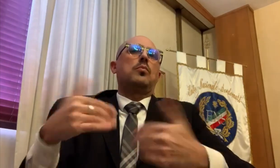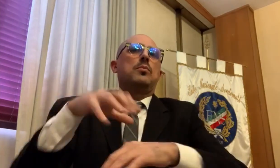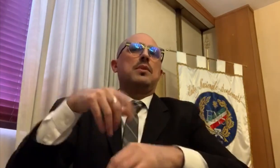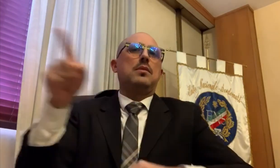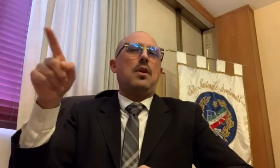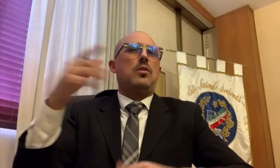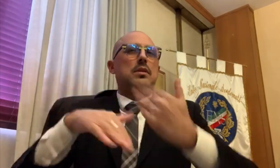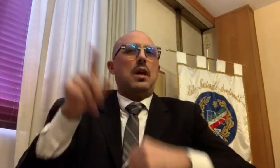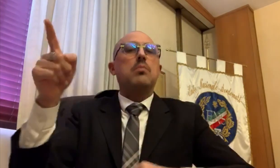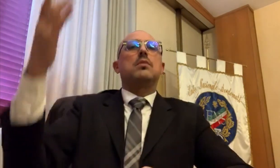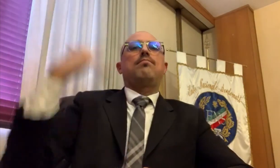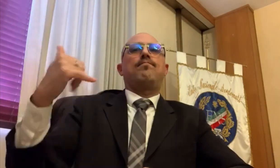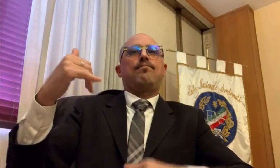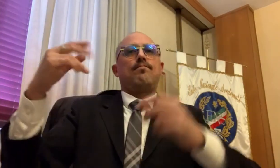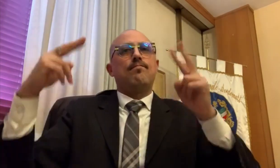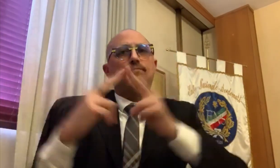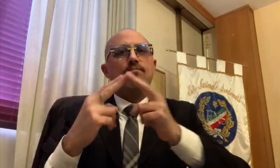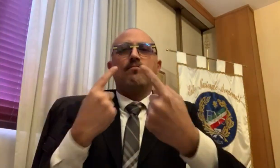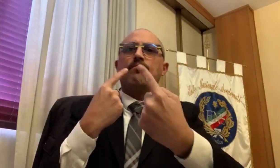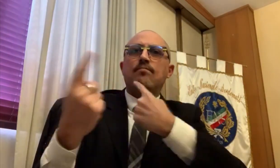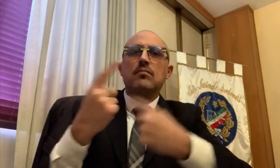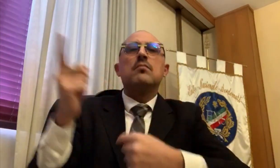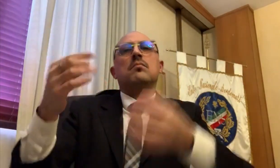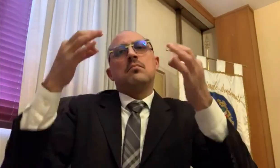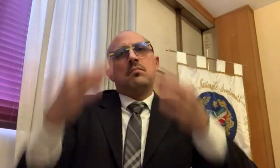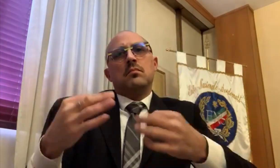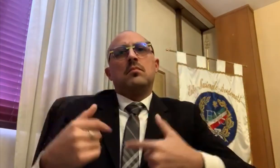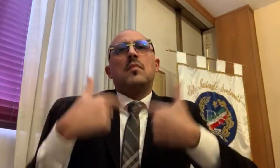Sono stato quindi immediatamente contattato dall'Ufficio Disabilità e durante l'incontro